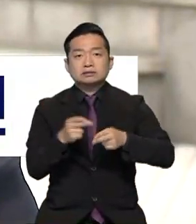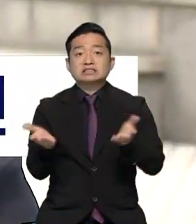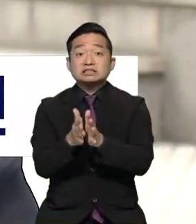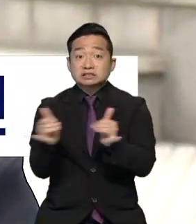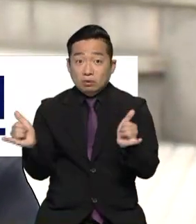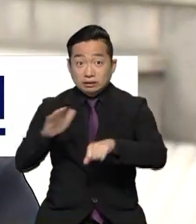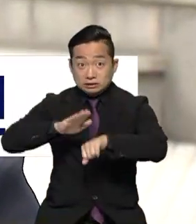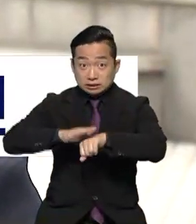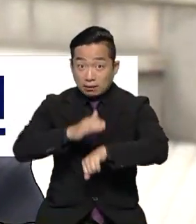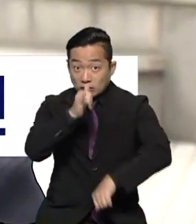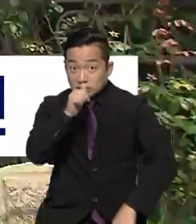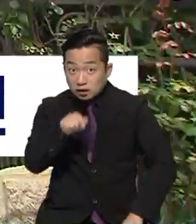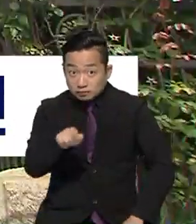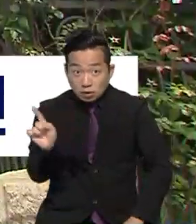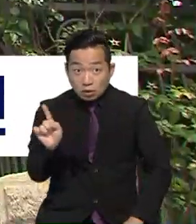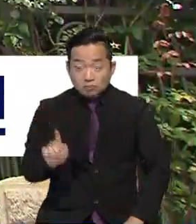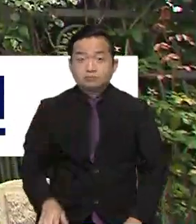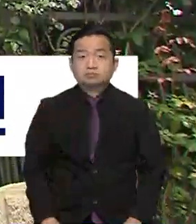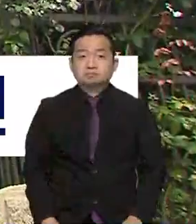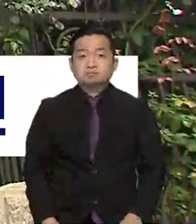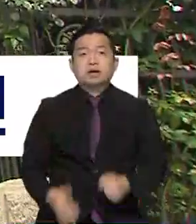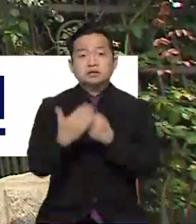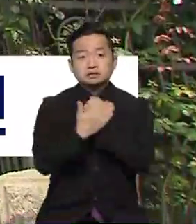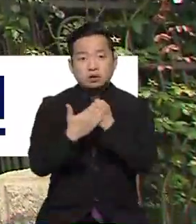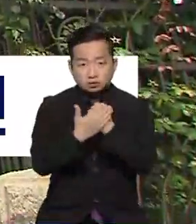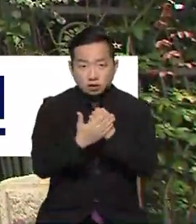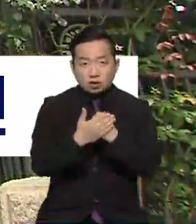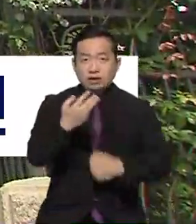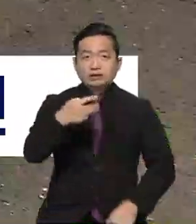선처 탄원서를 써준 데 대한 주의 조치 한